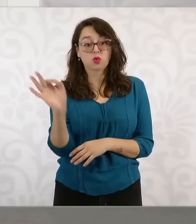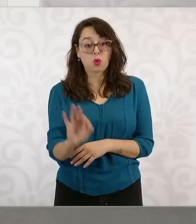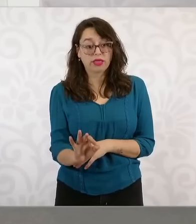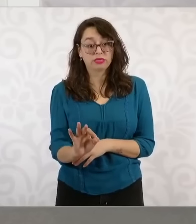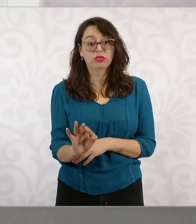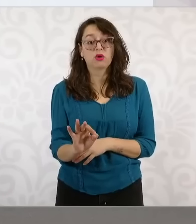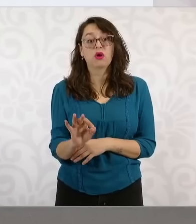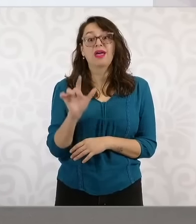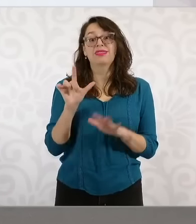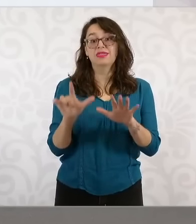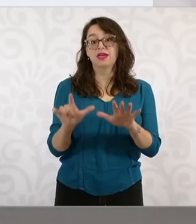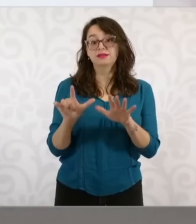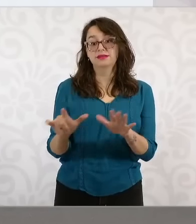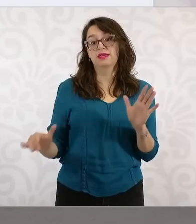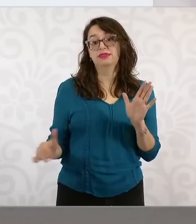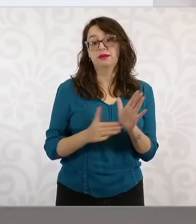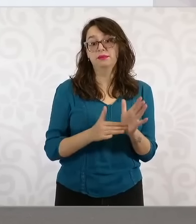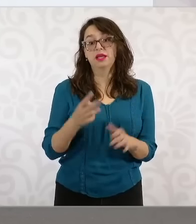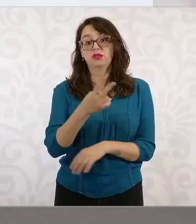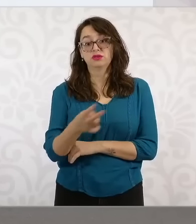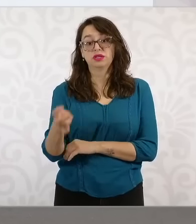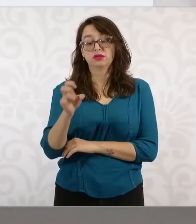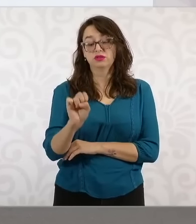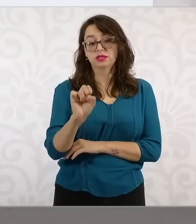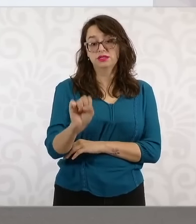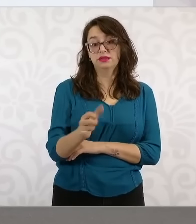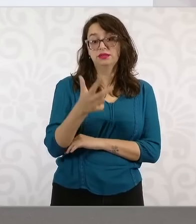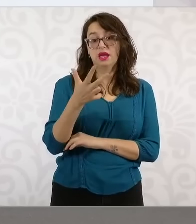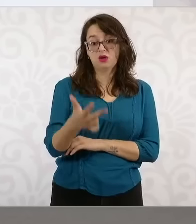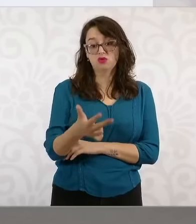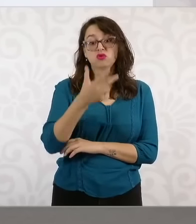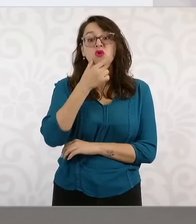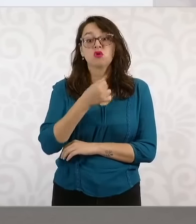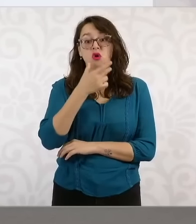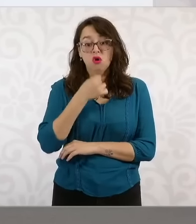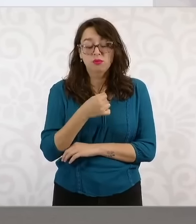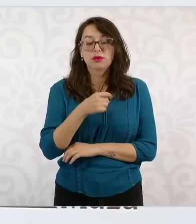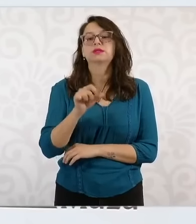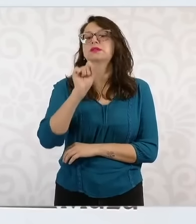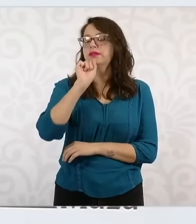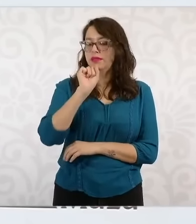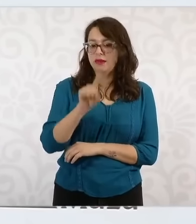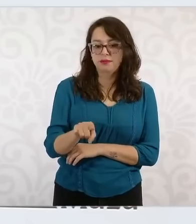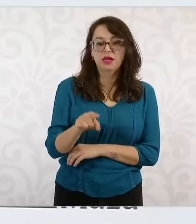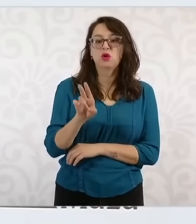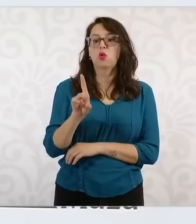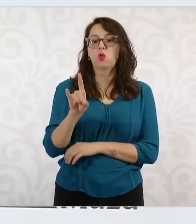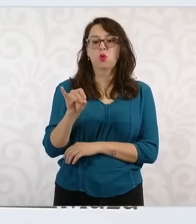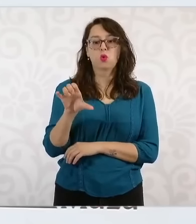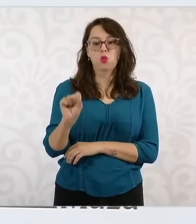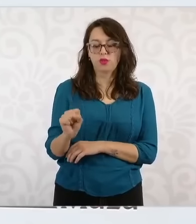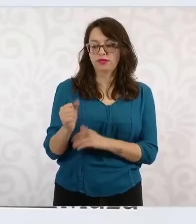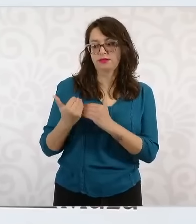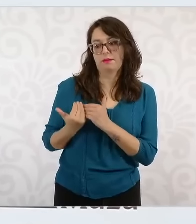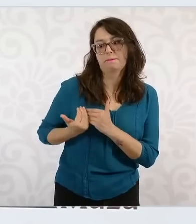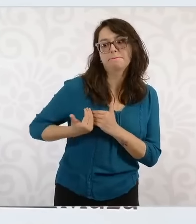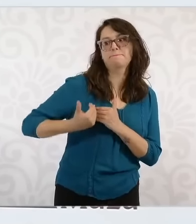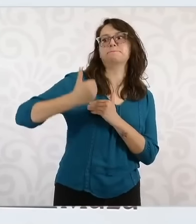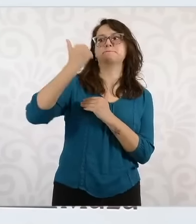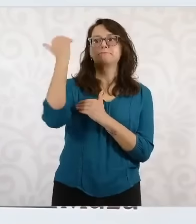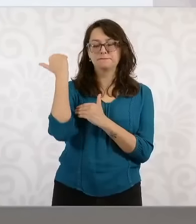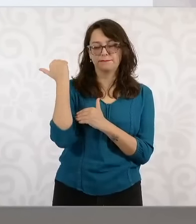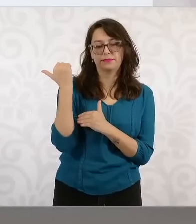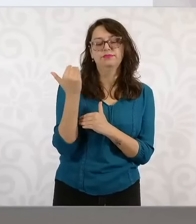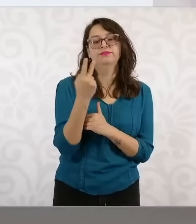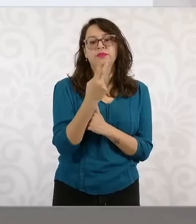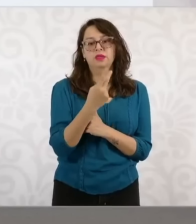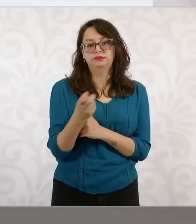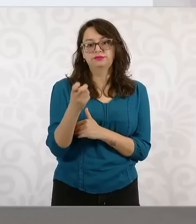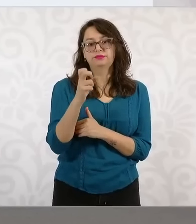tener a 17,268 pequeños productores, también con un crédito igual o mayor a 247,966es